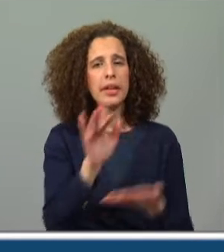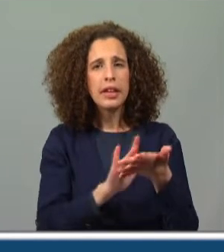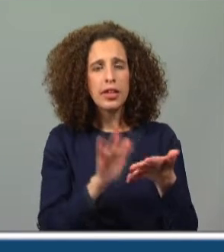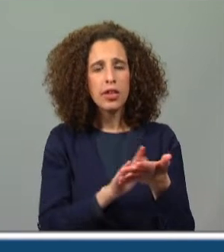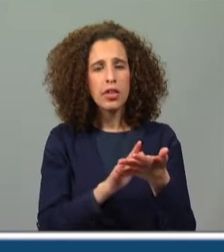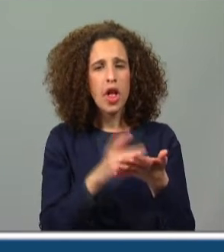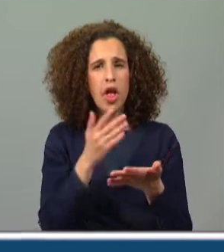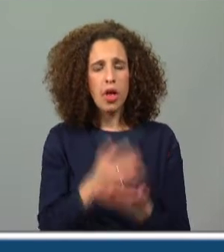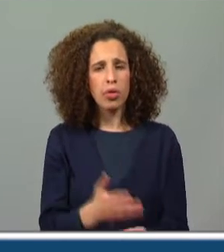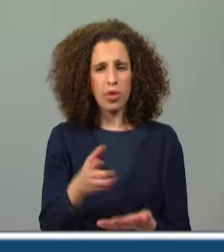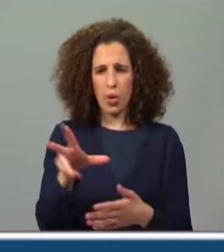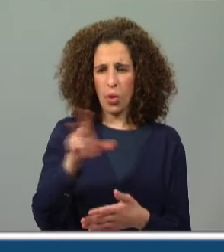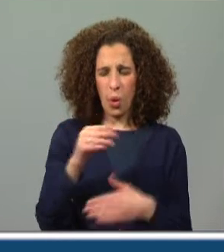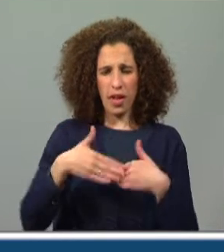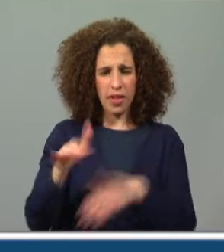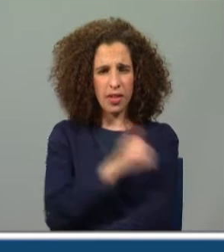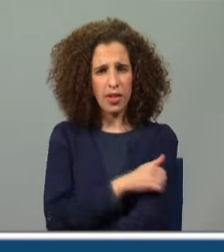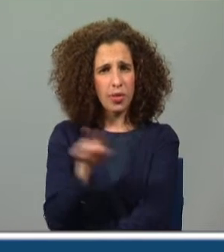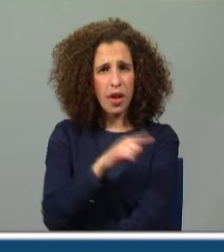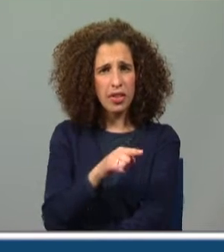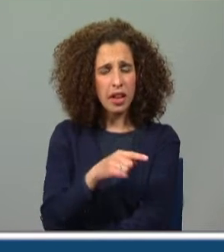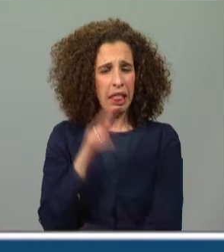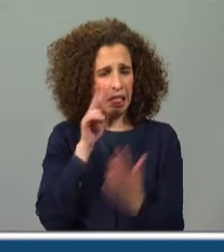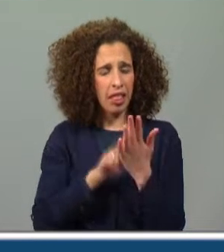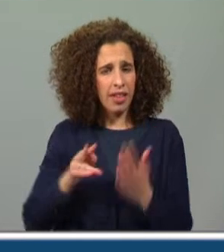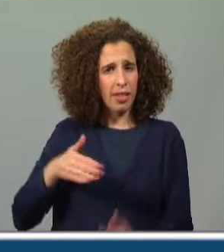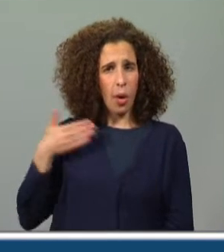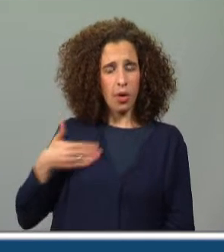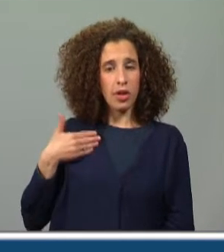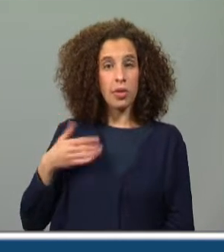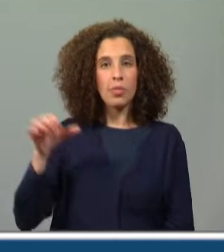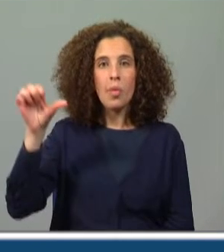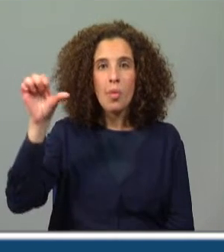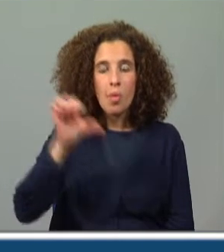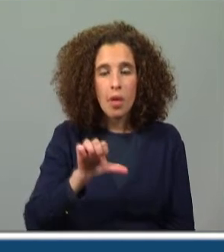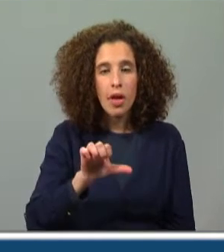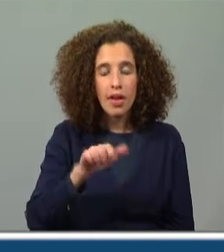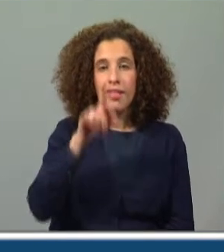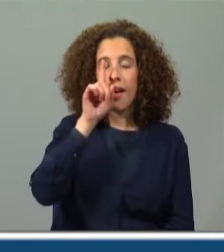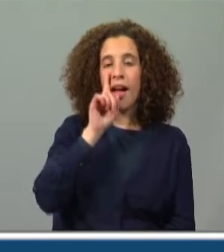saiu daqui de casa e você nem quis ler e o pior parece a mulher não era 離開家，你甚至不想讀書而最糟糕的似乎那個女人不是